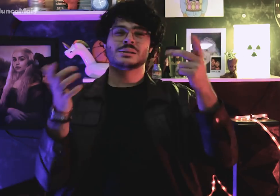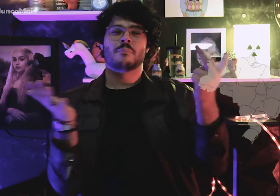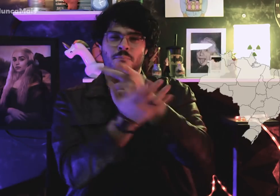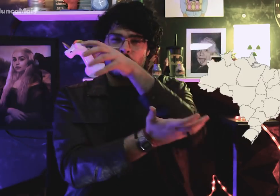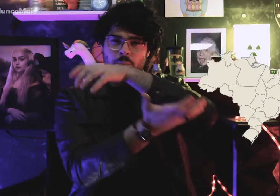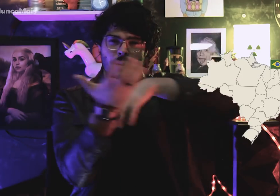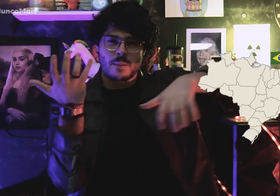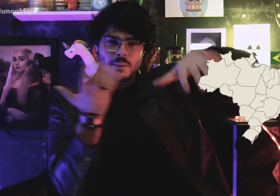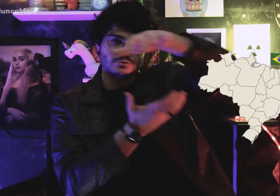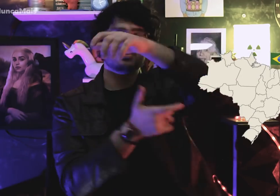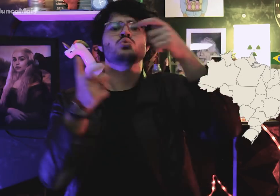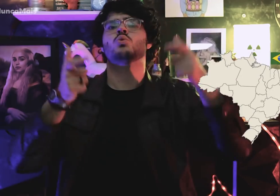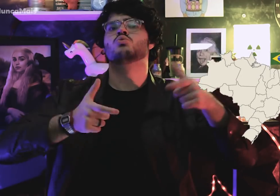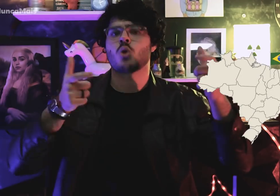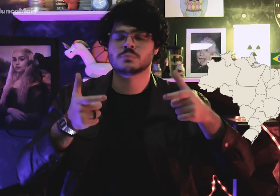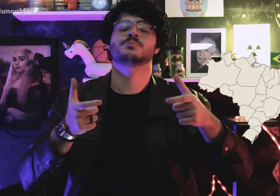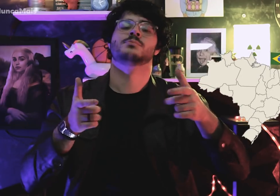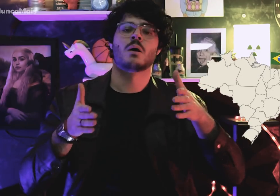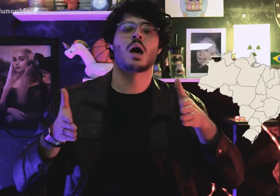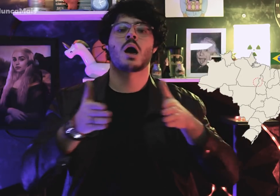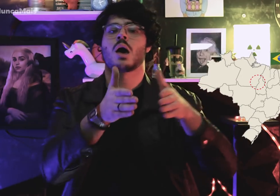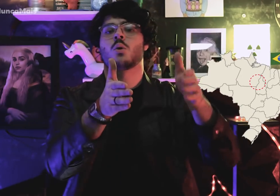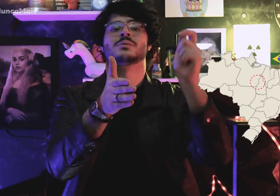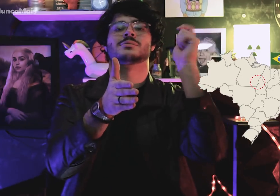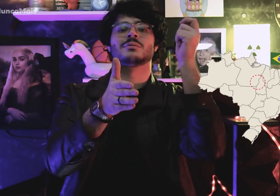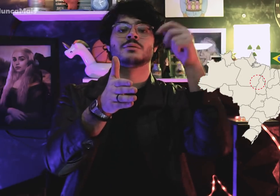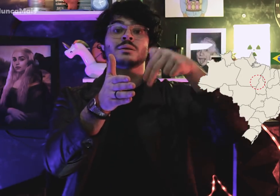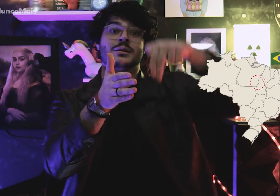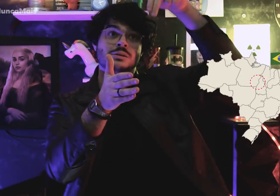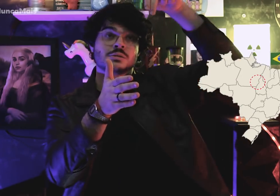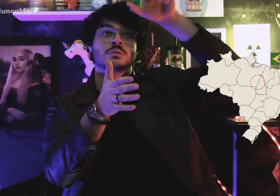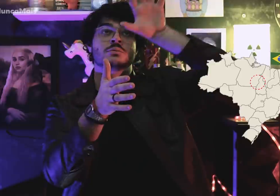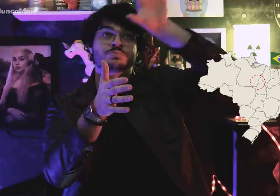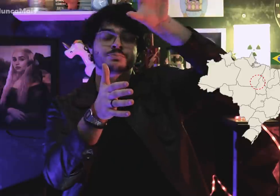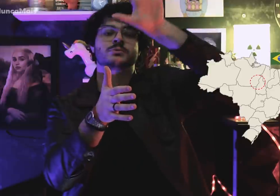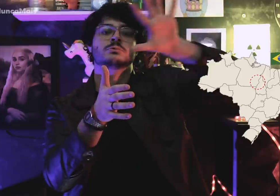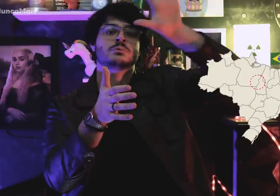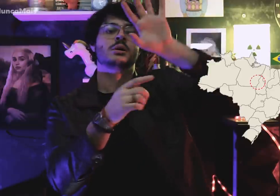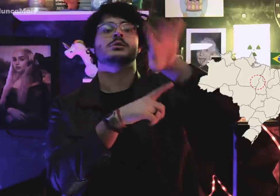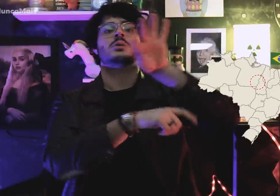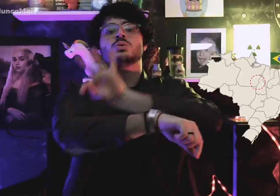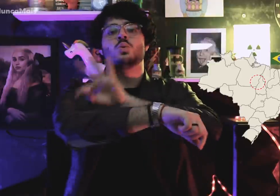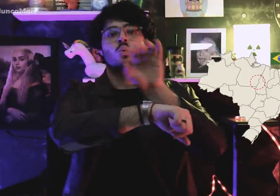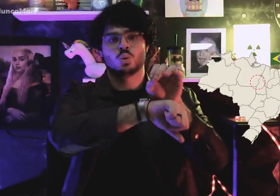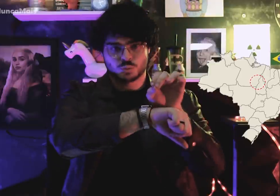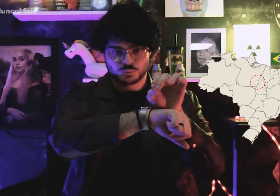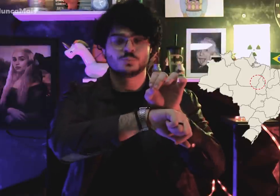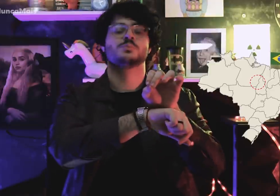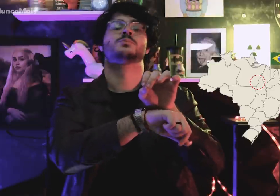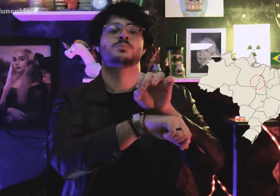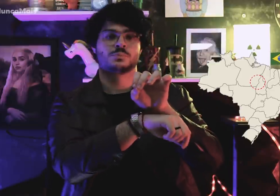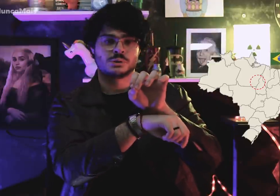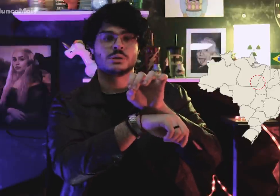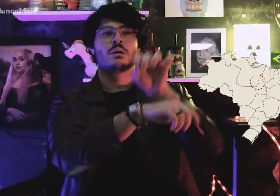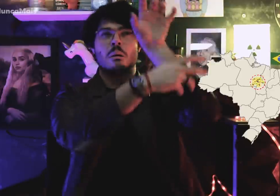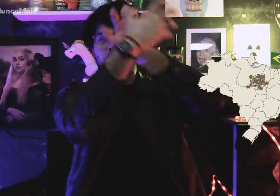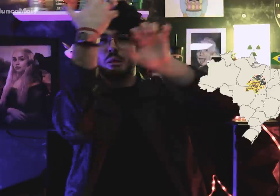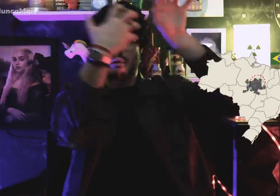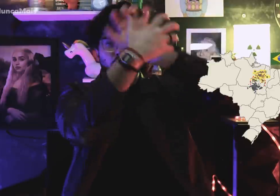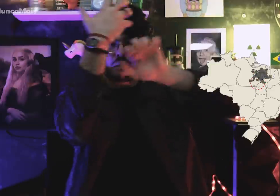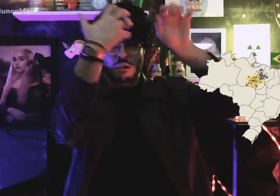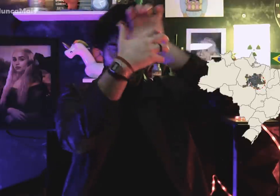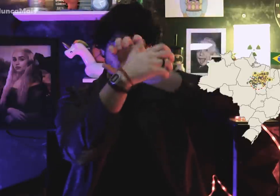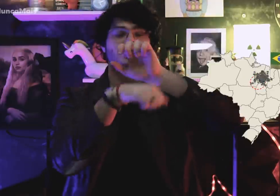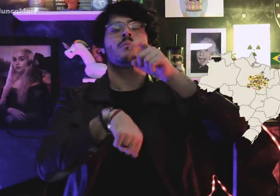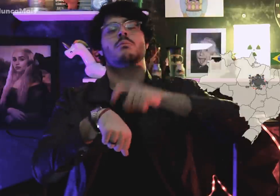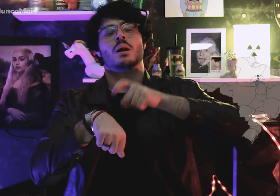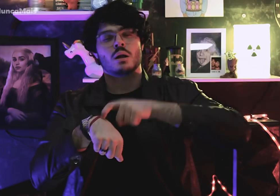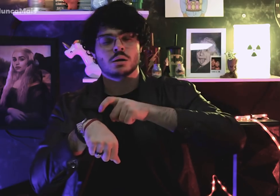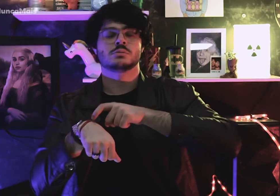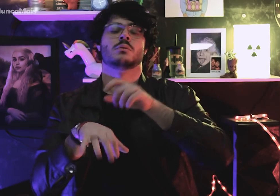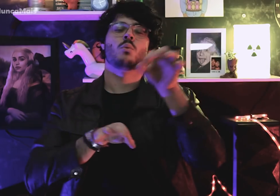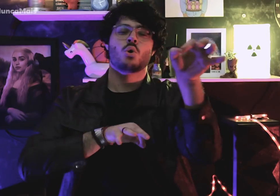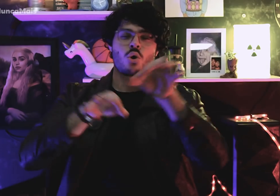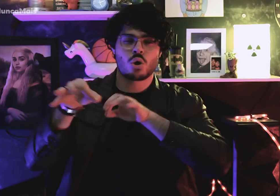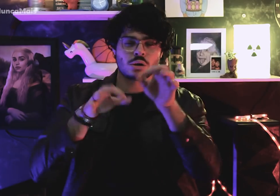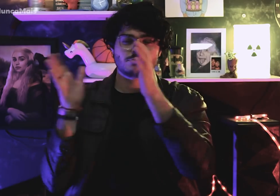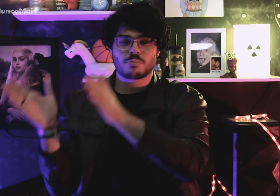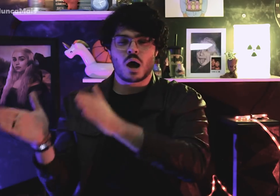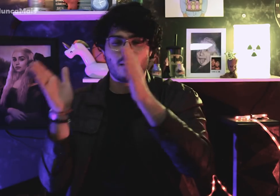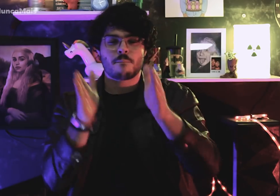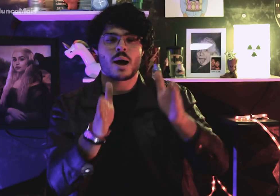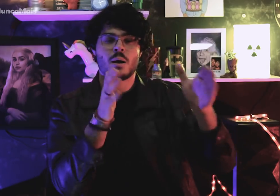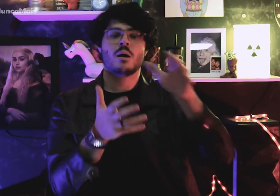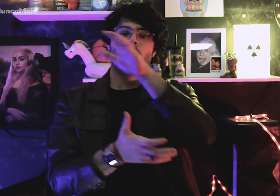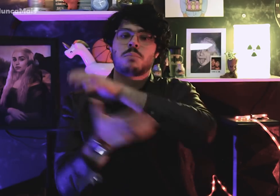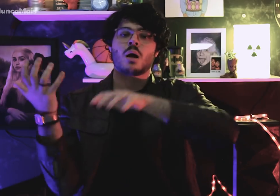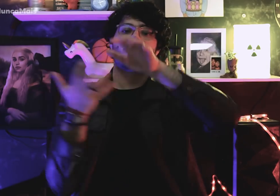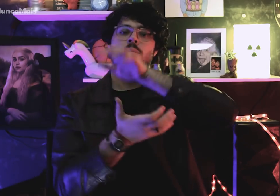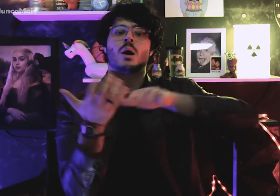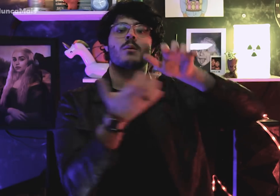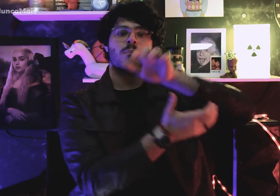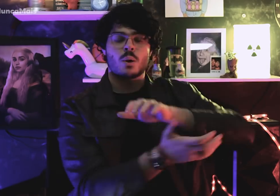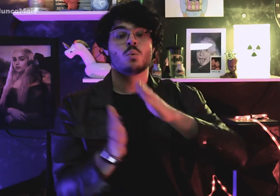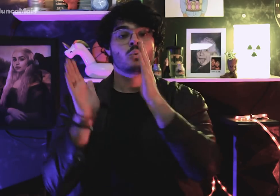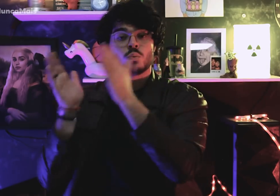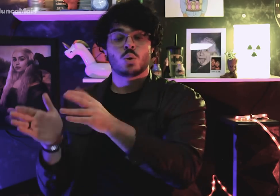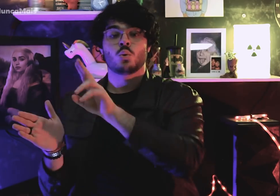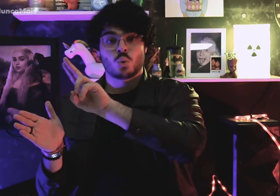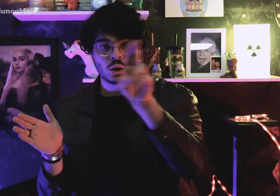No rio Araguaia, localizado no norte de Tocantins aconteceram três operações: